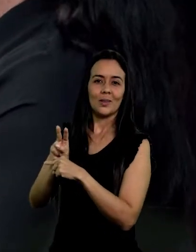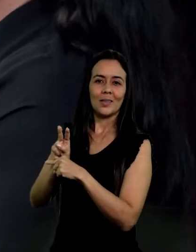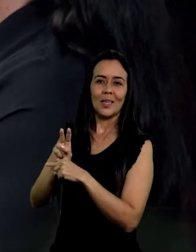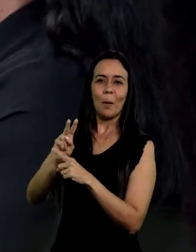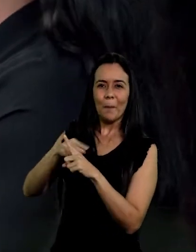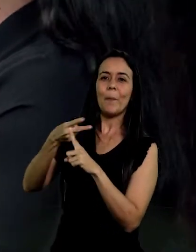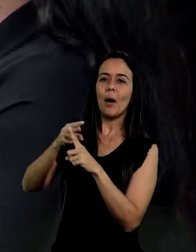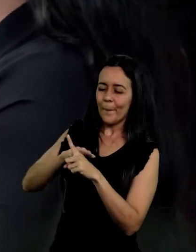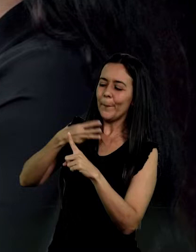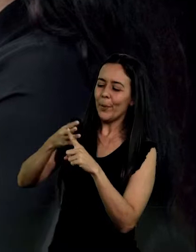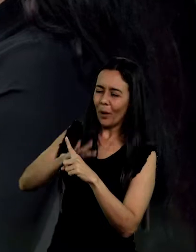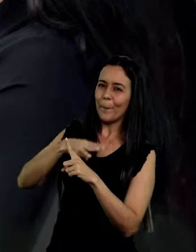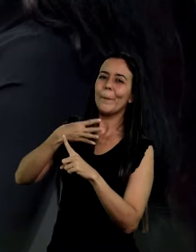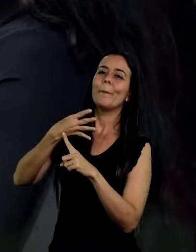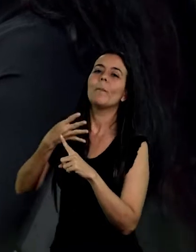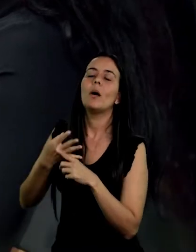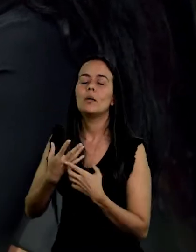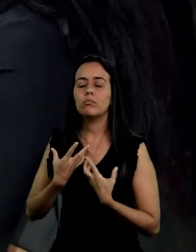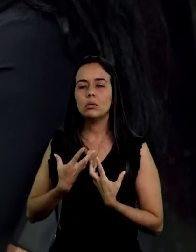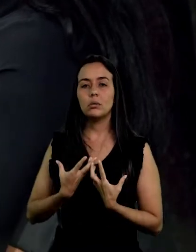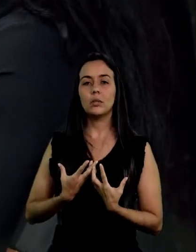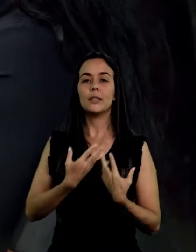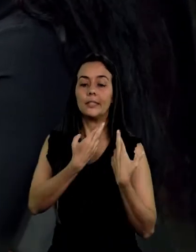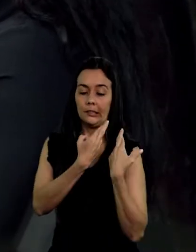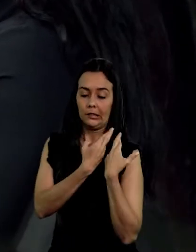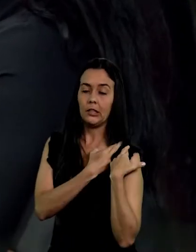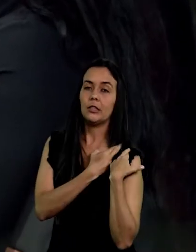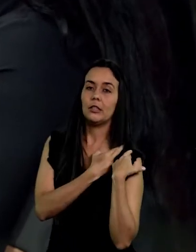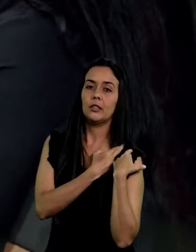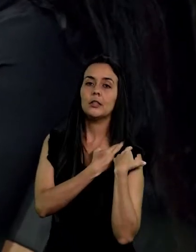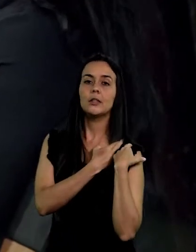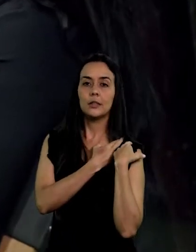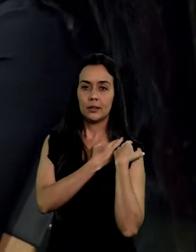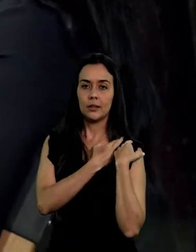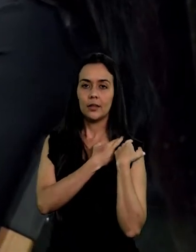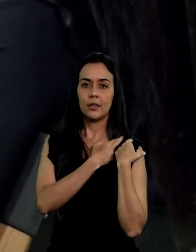sempre assumindo uma função de cuidado muito central no núcleo familiar,